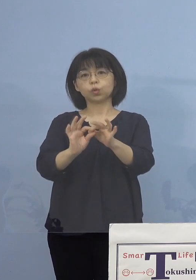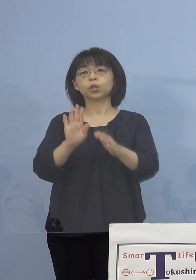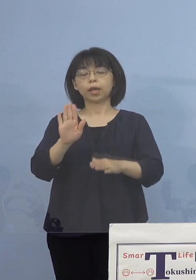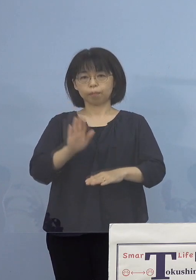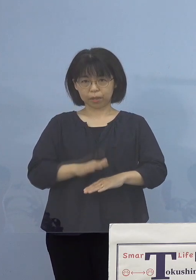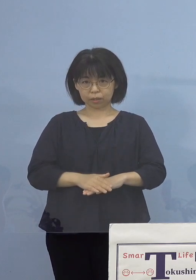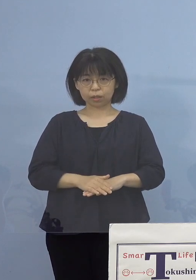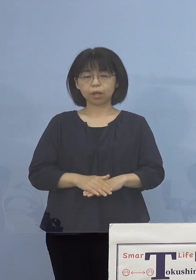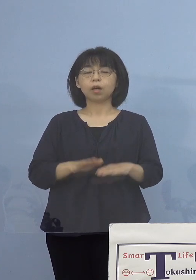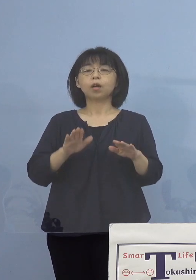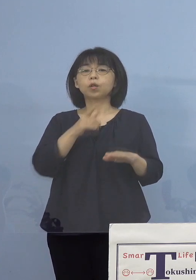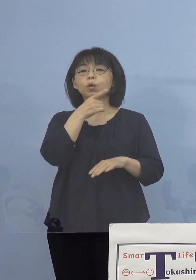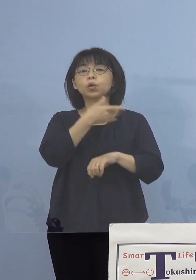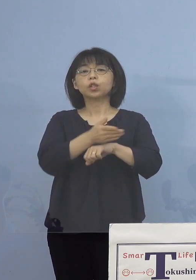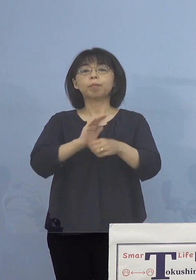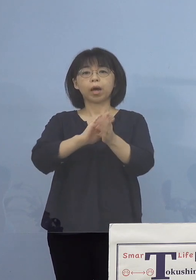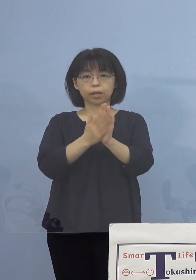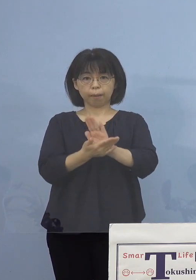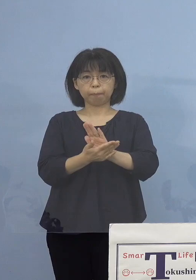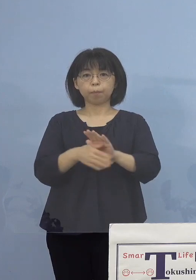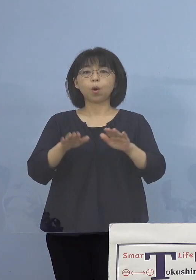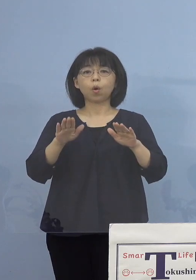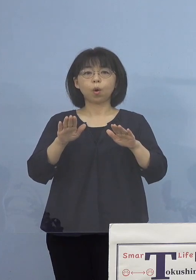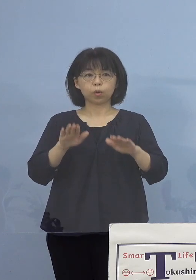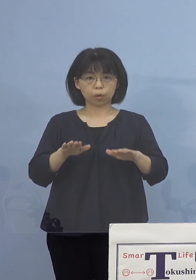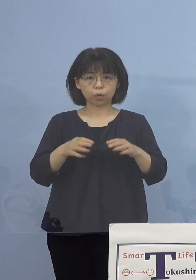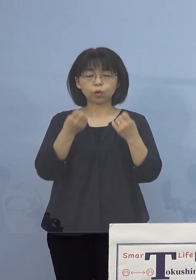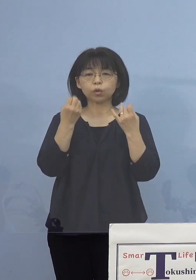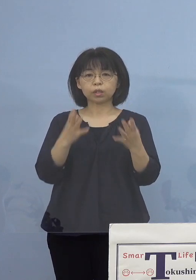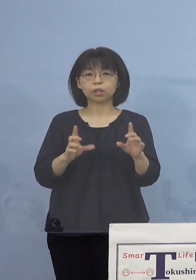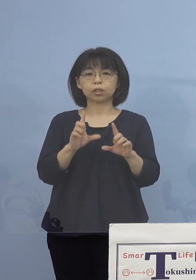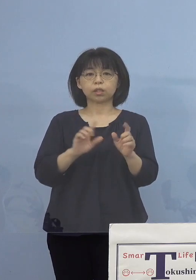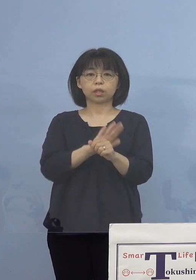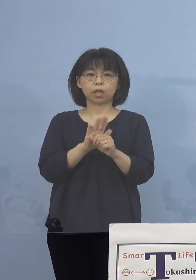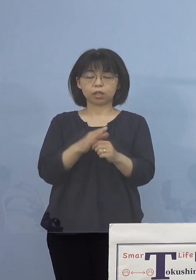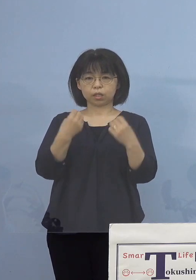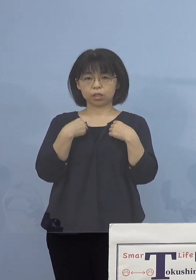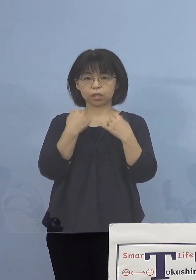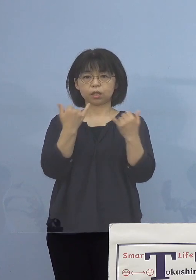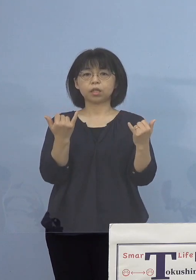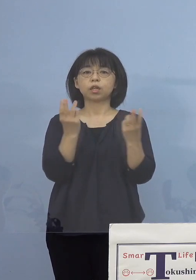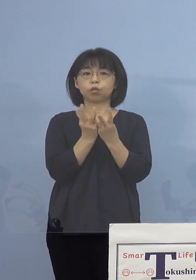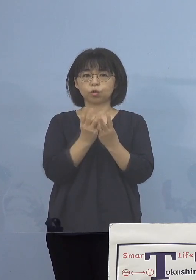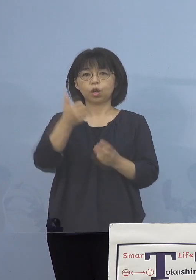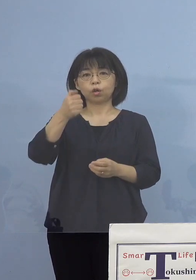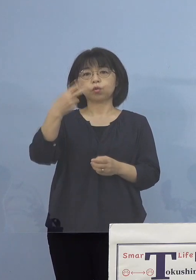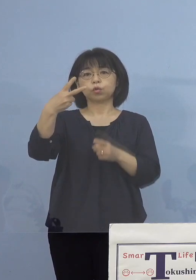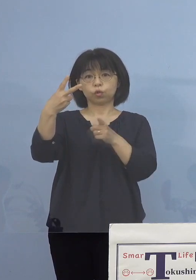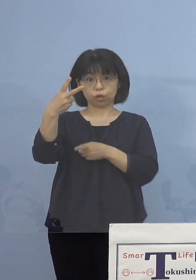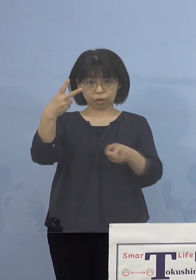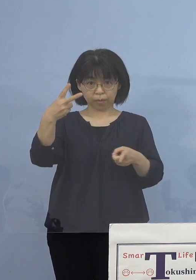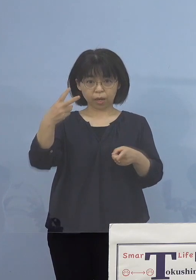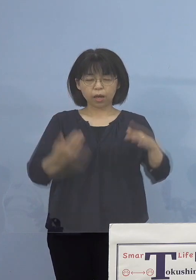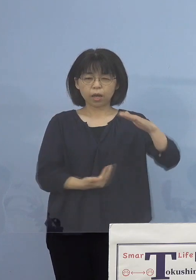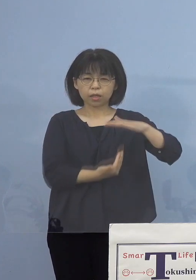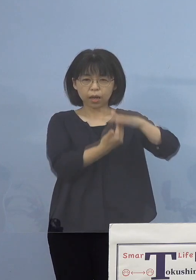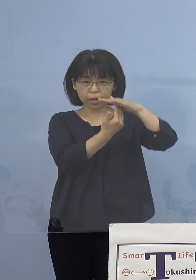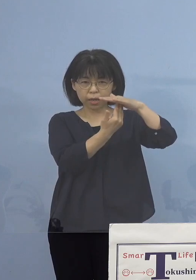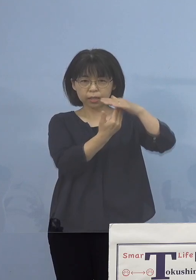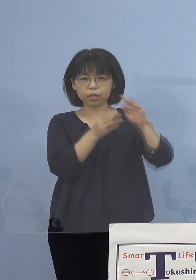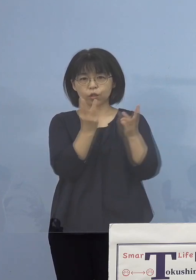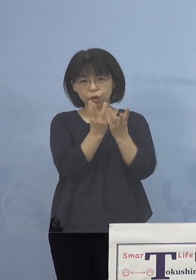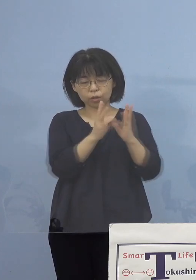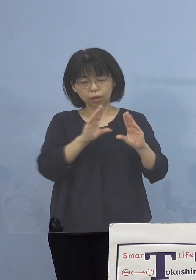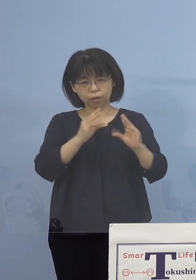本県も、本日発表の新規感染者数が52名と 高止まりの状況が続いております